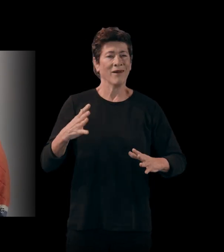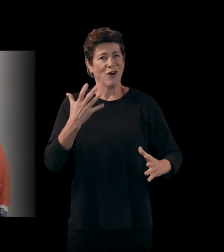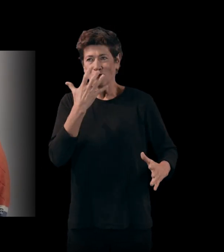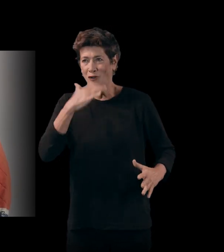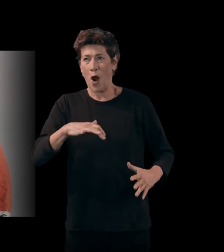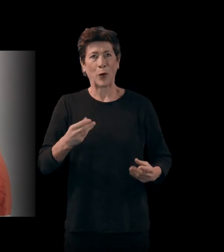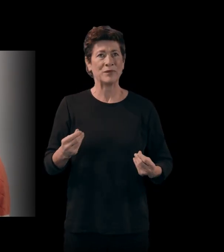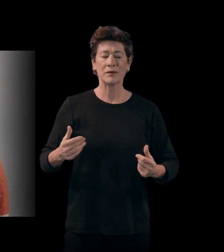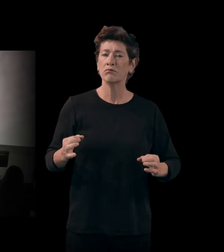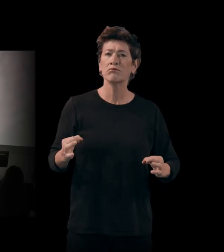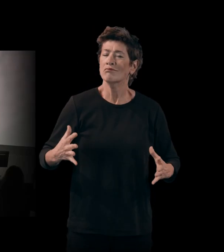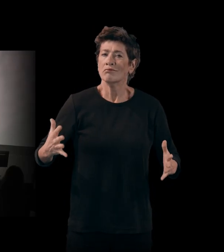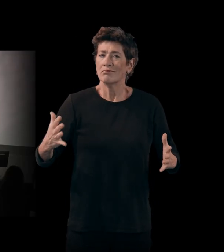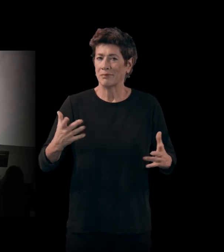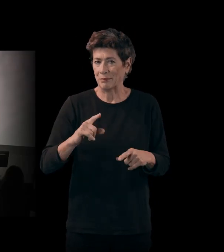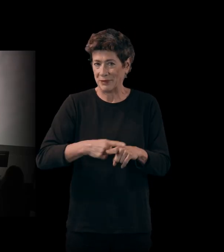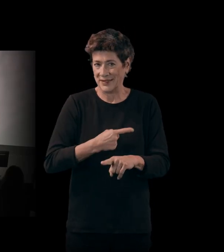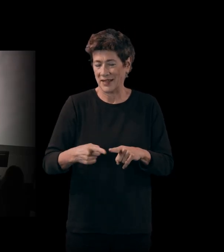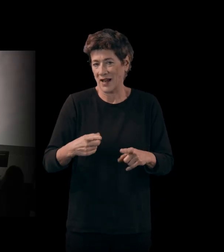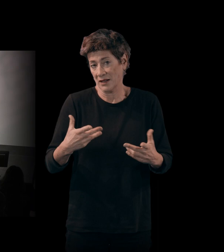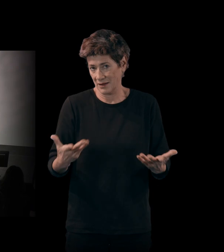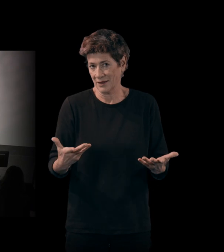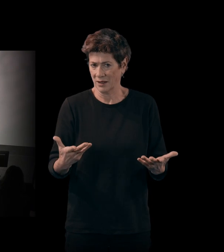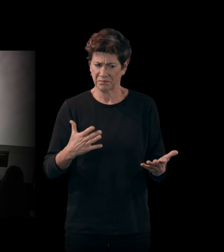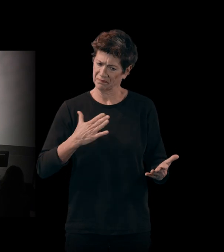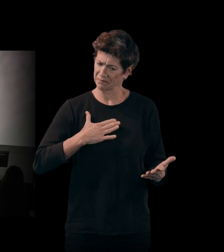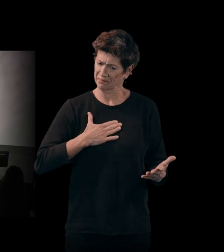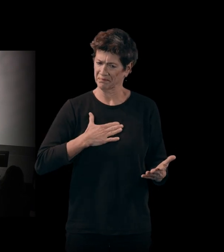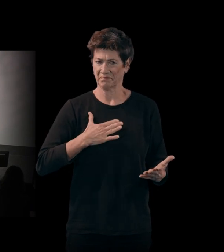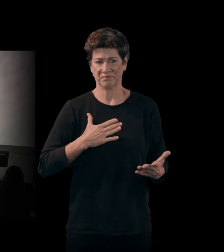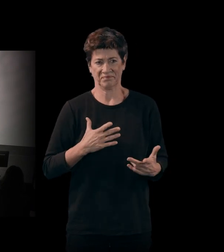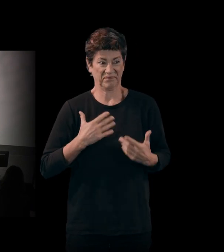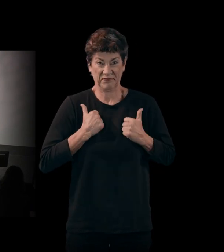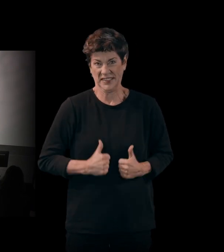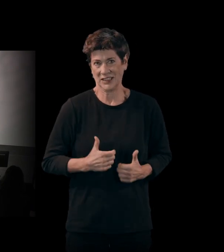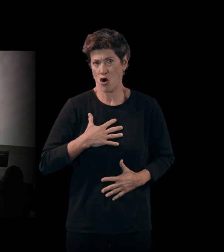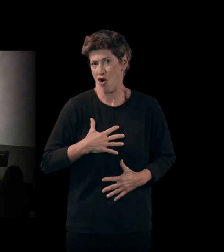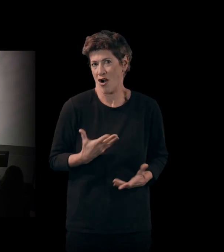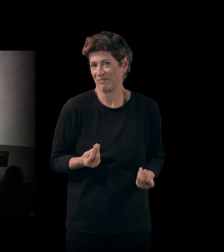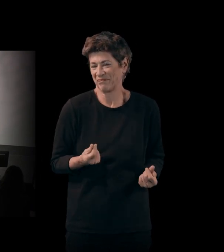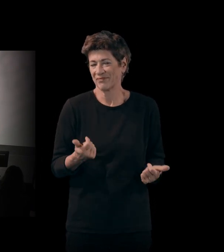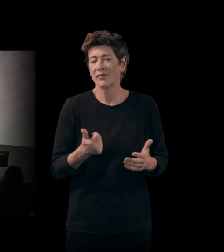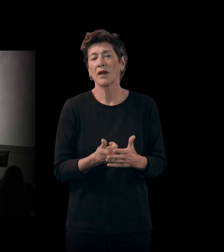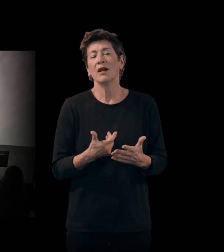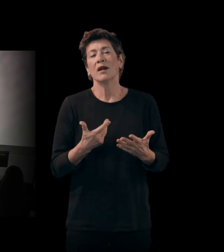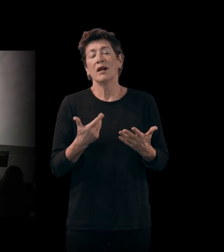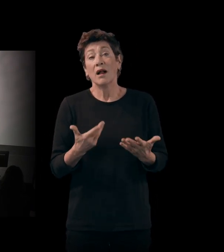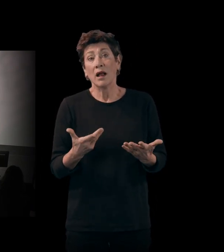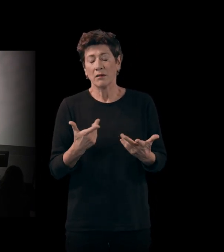C'était très étrange comme sentiment. Mais voilà, je suis chez moi, et c'est physique. Et là, déjà, il y a des choses qui se bousculent.